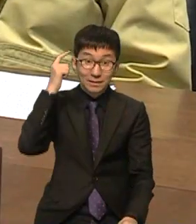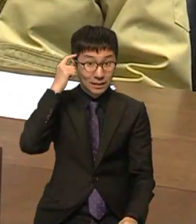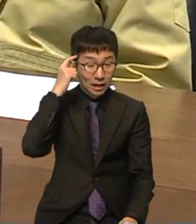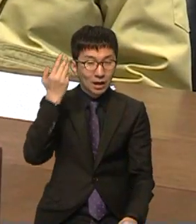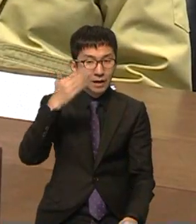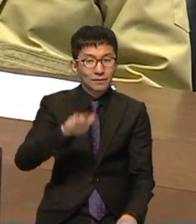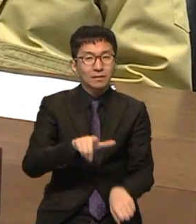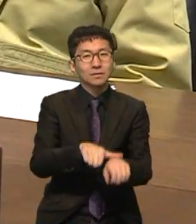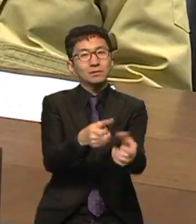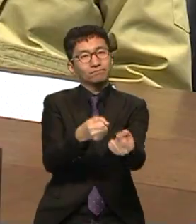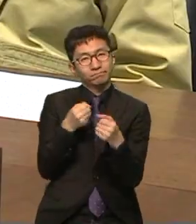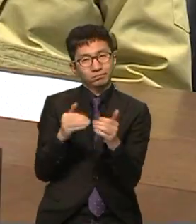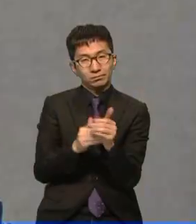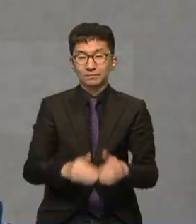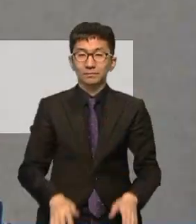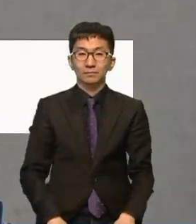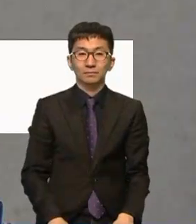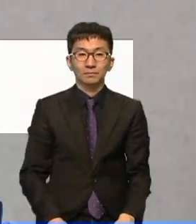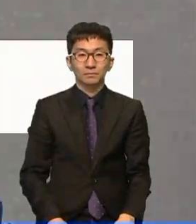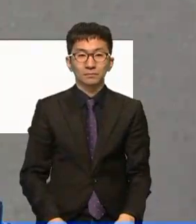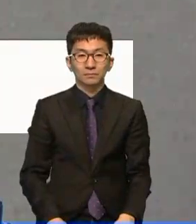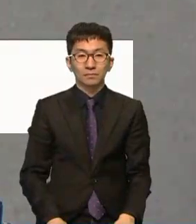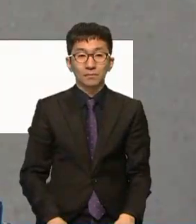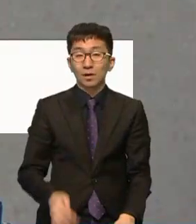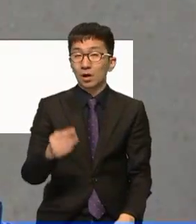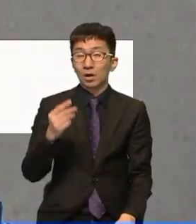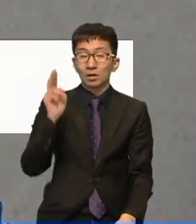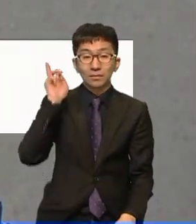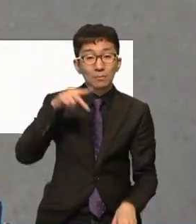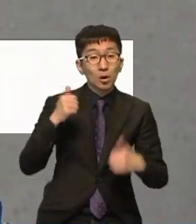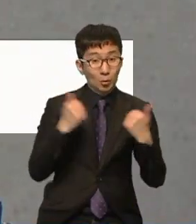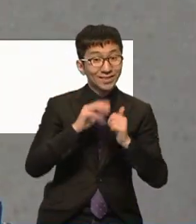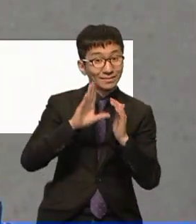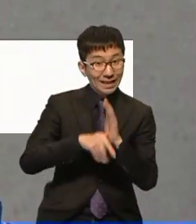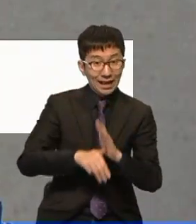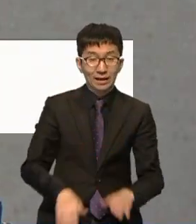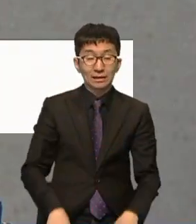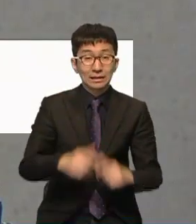앞당겼습니다.